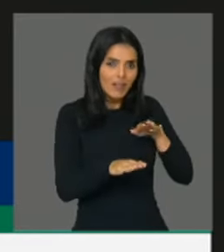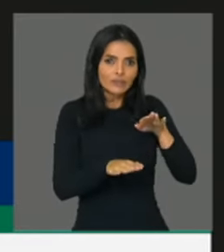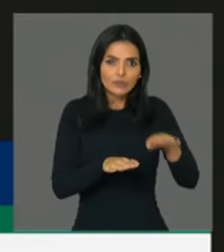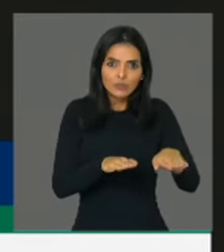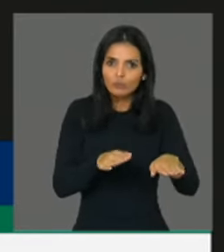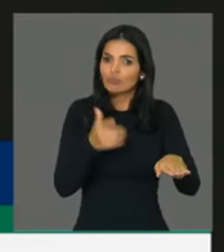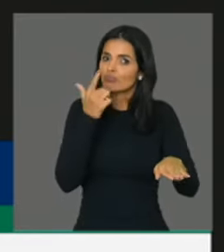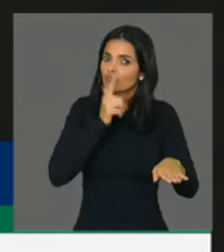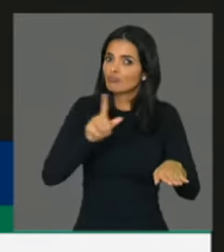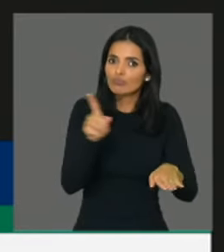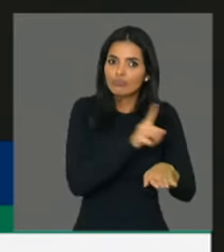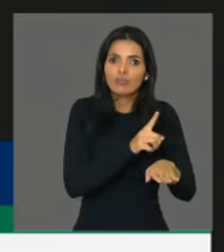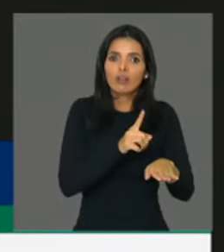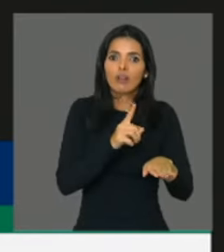TOMAR BANHO, ESCOVAR O DENTE DENTE, IMAGINE O ESFORÇO, O